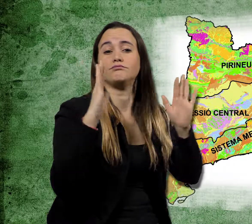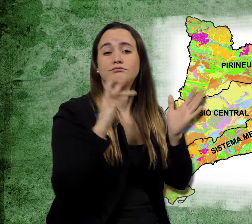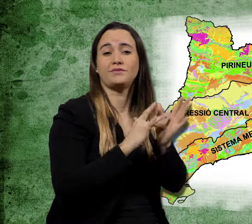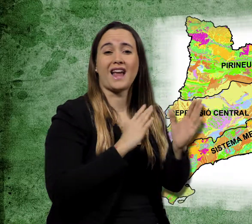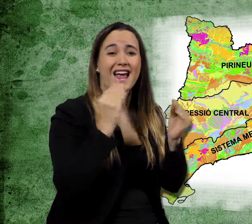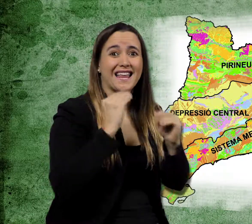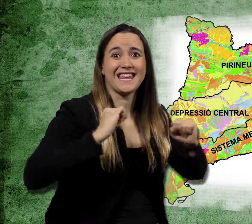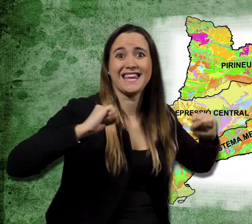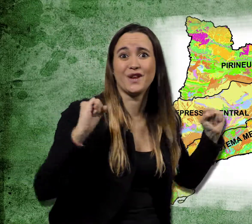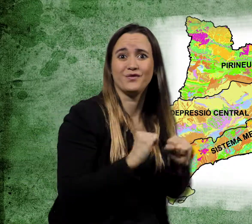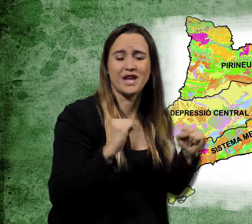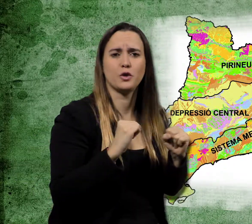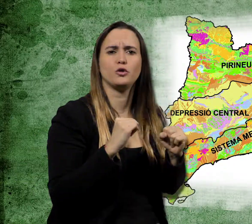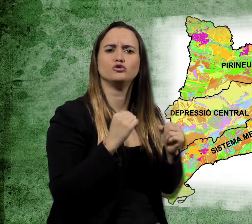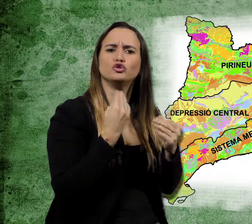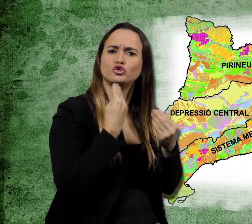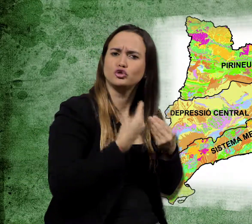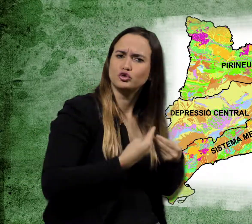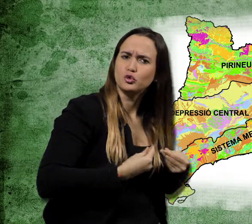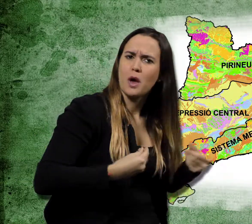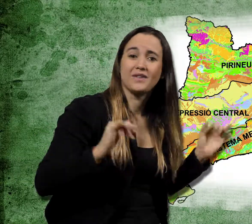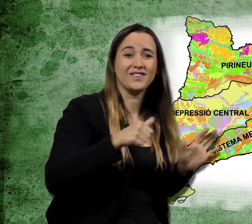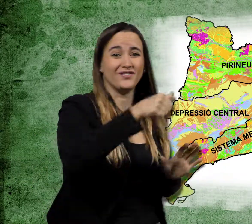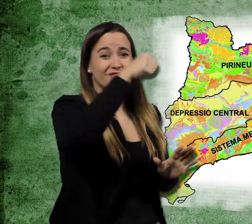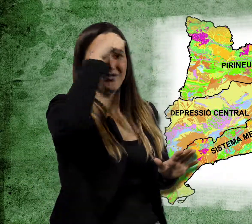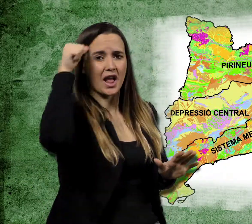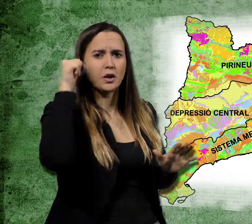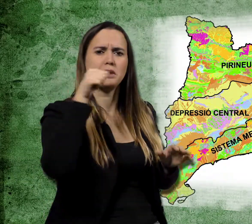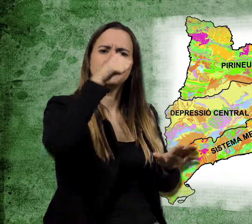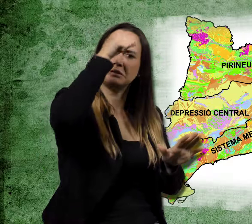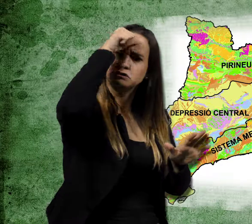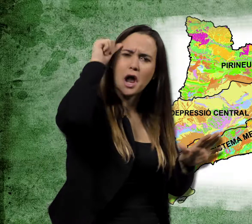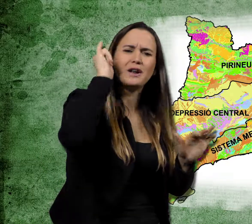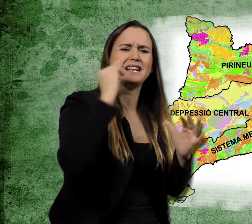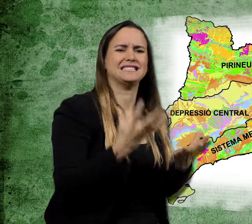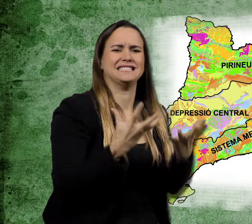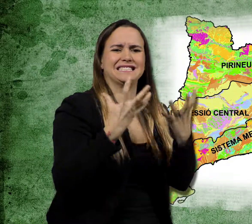Encara que es pot dir que els hiverns són suaus i els estius, calorosos i secs,